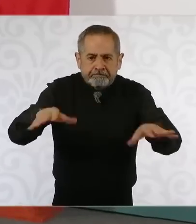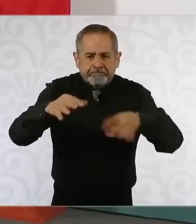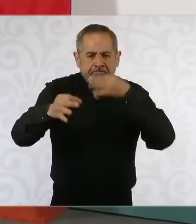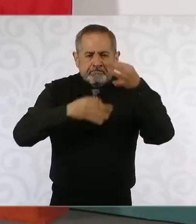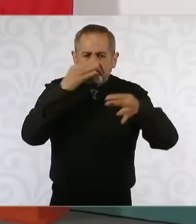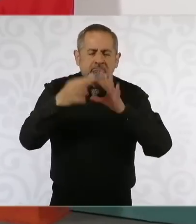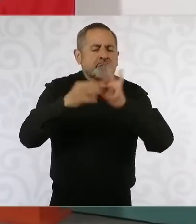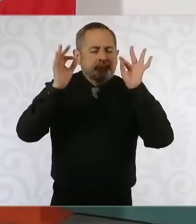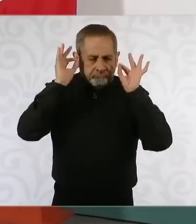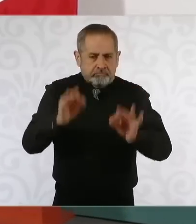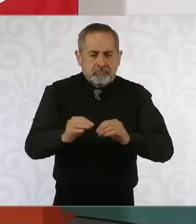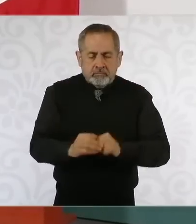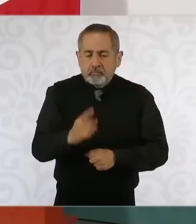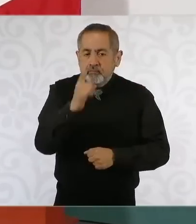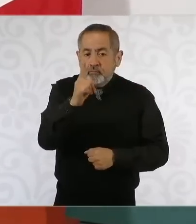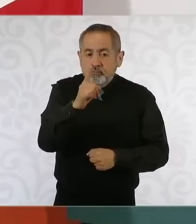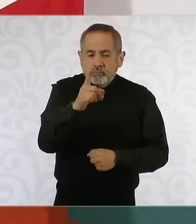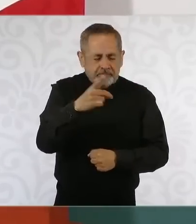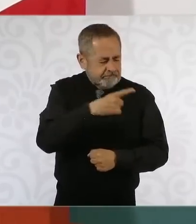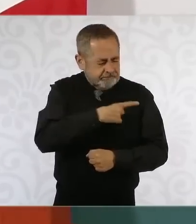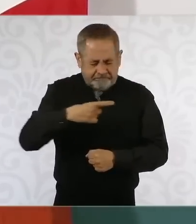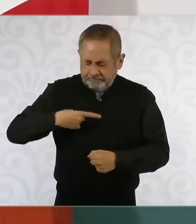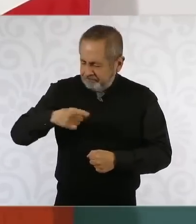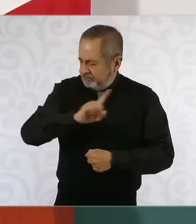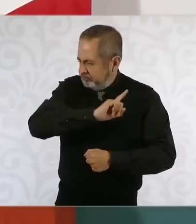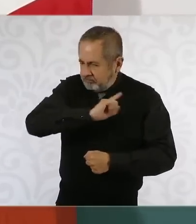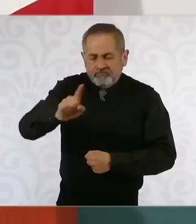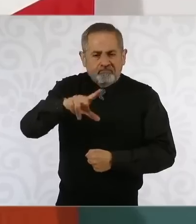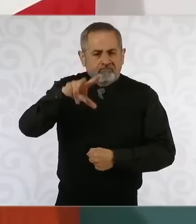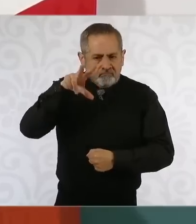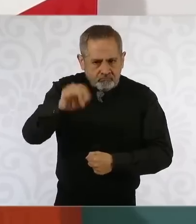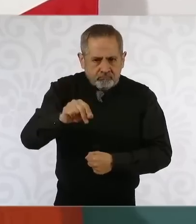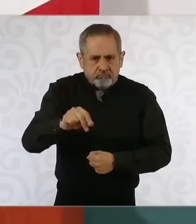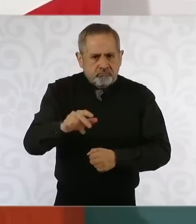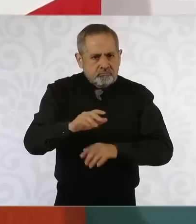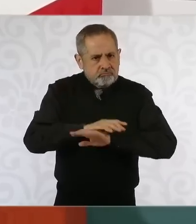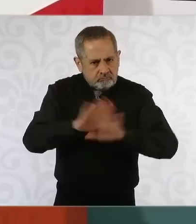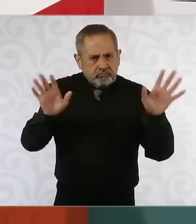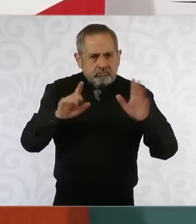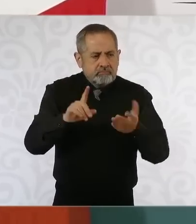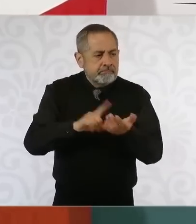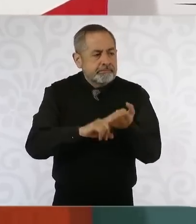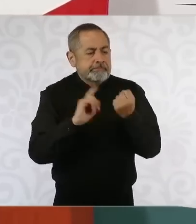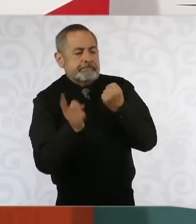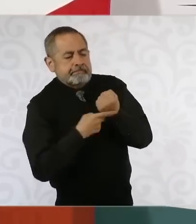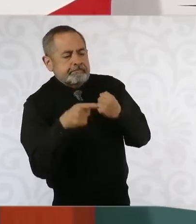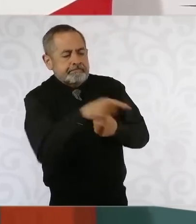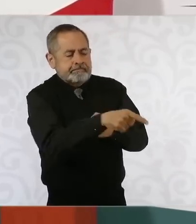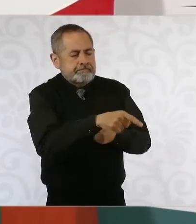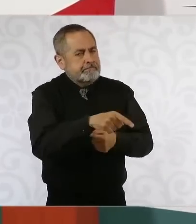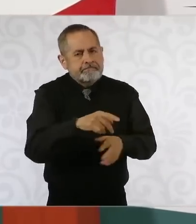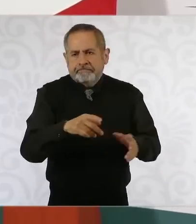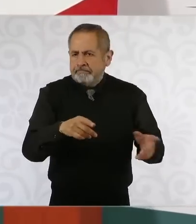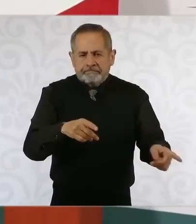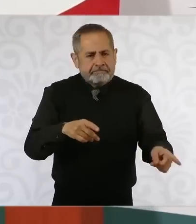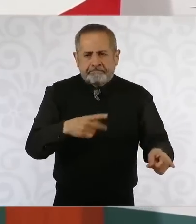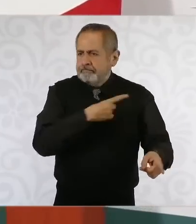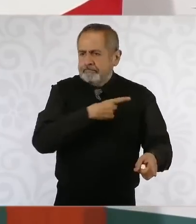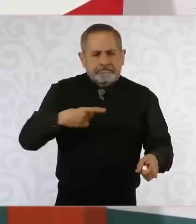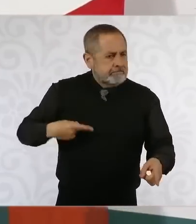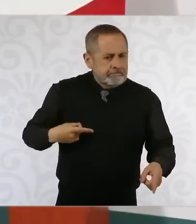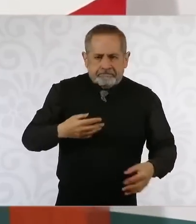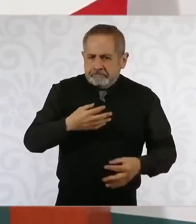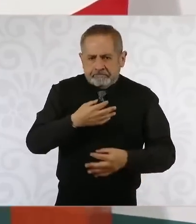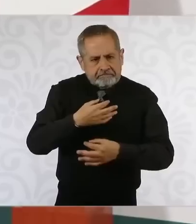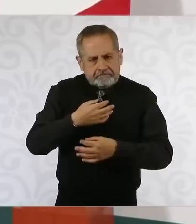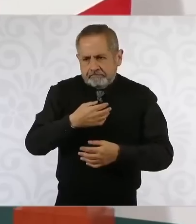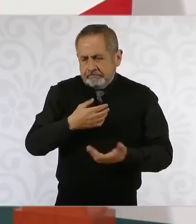haber y hay que denunciarlo O sí puede haber Porque está habiendo pero tenemos que denunciar